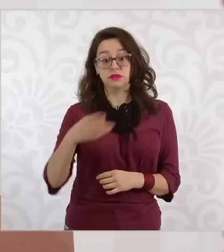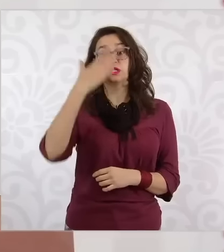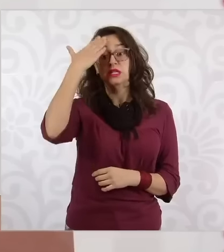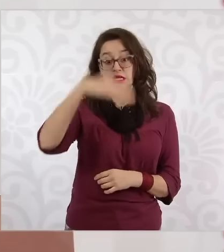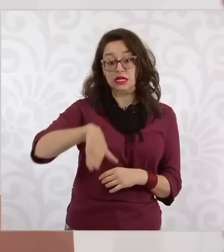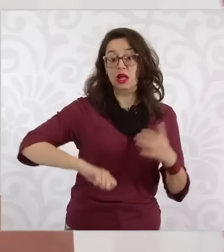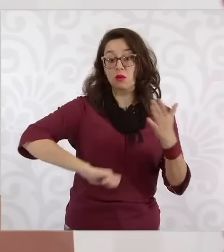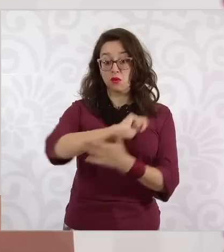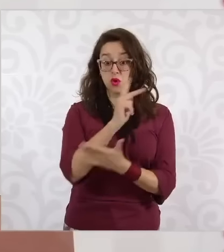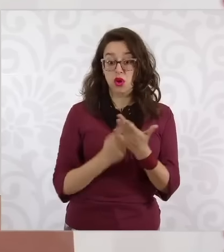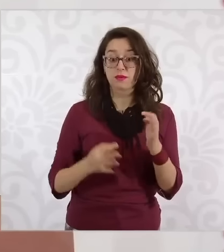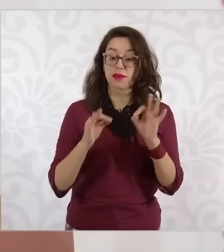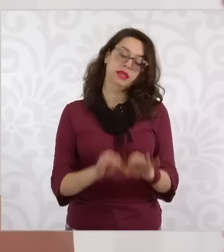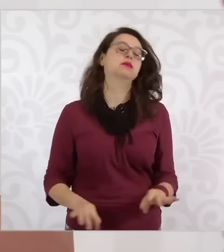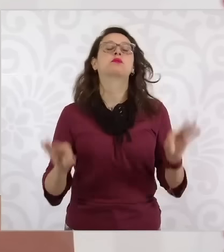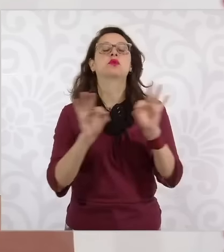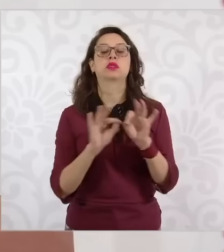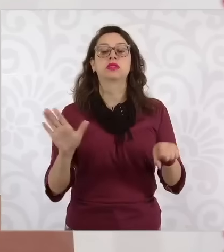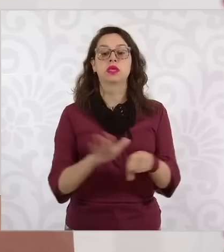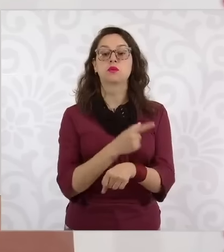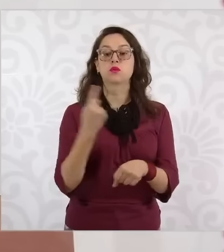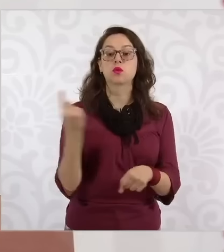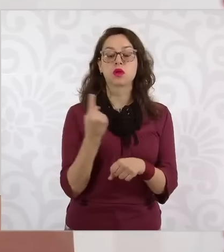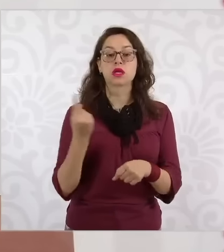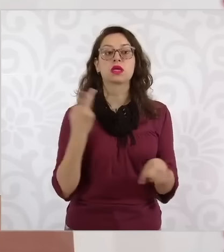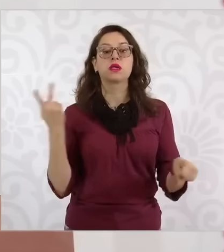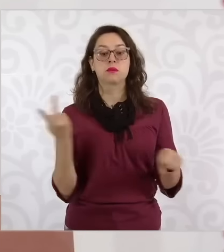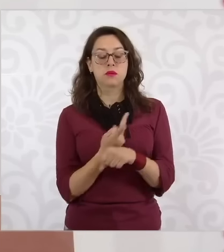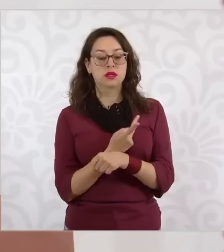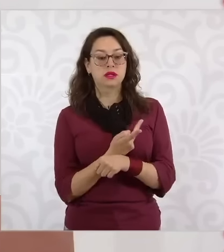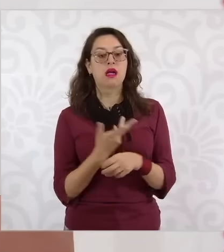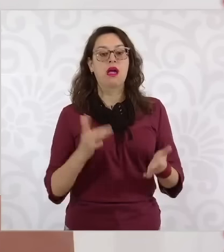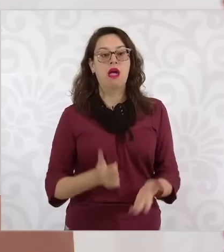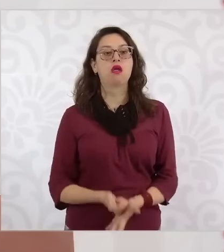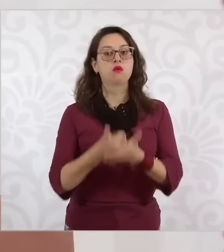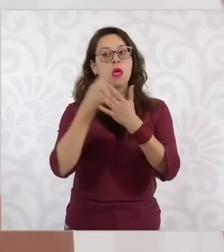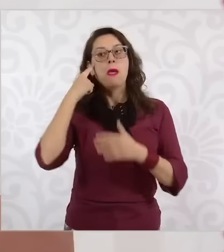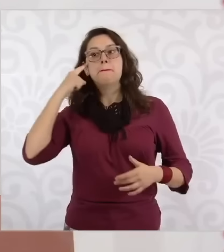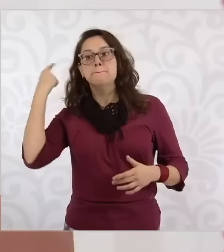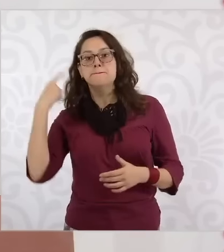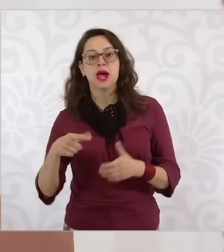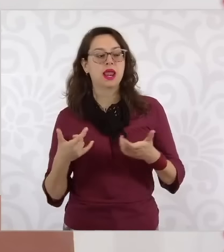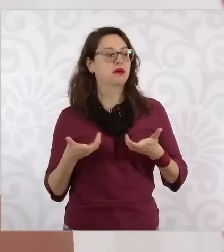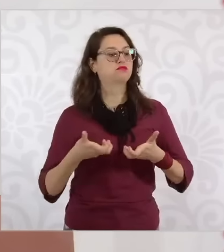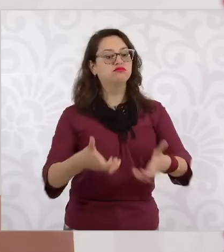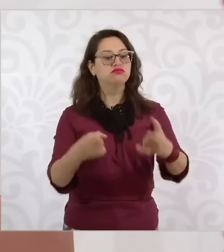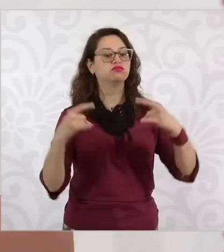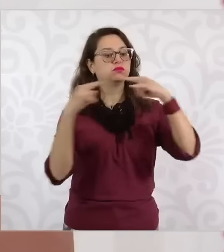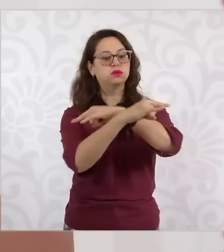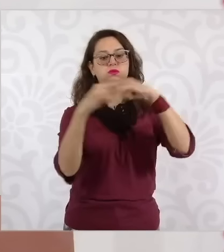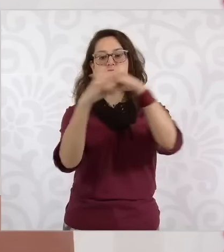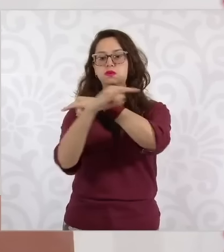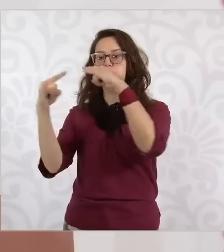solamente eh ayuda con la conectividad y mejorar la seguridad de las carreteras, pero sino también